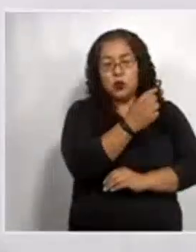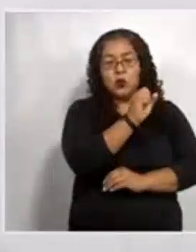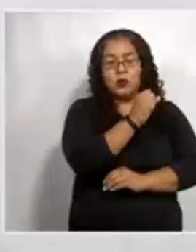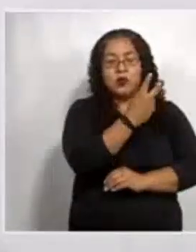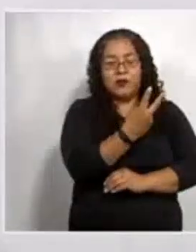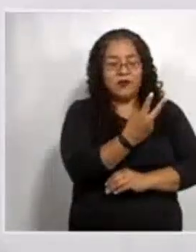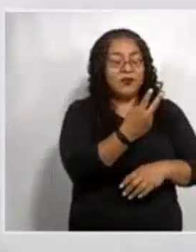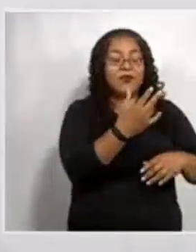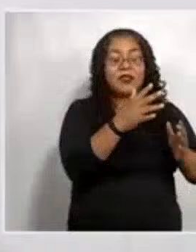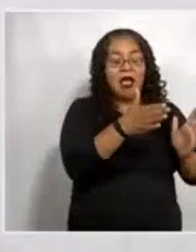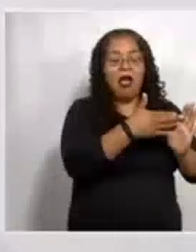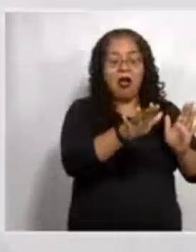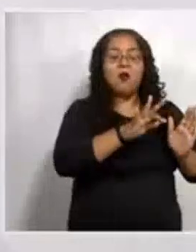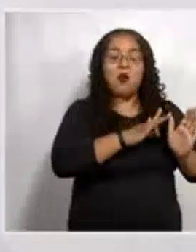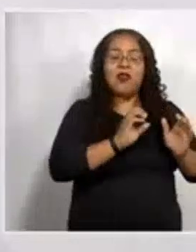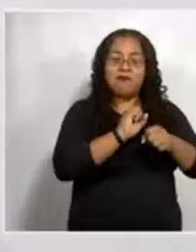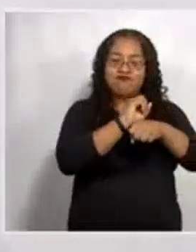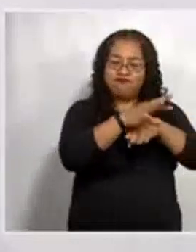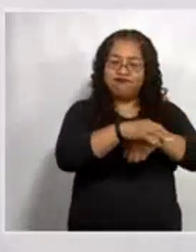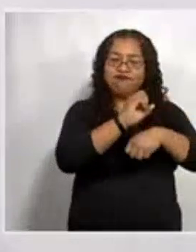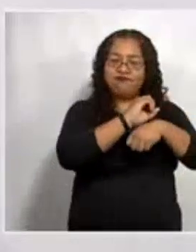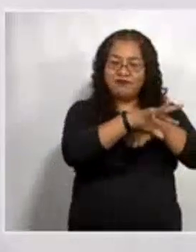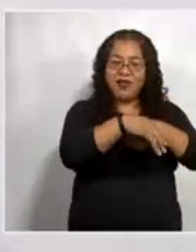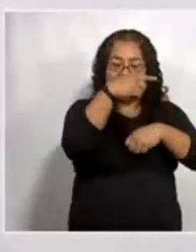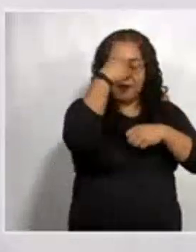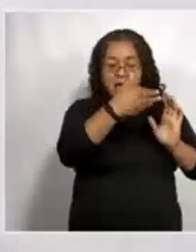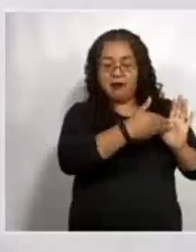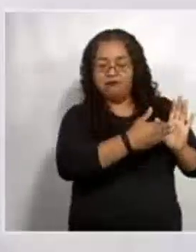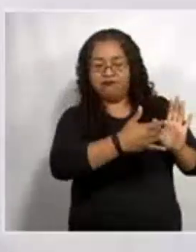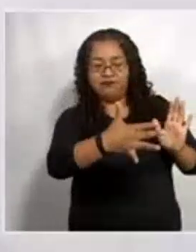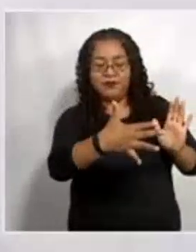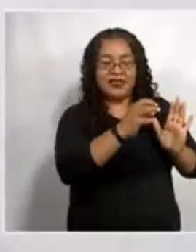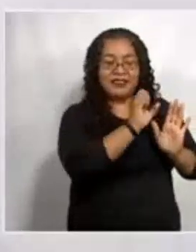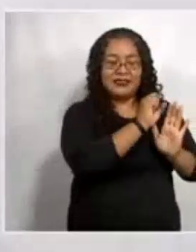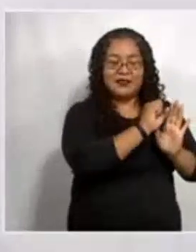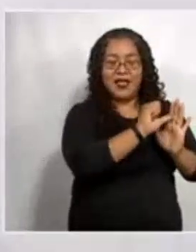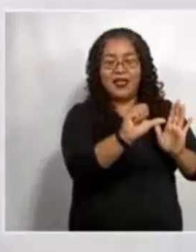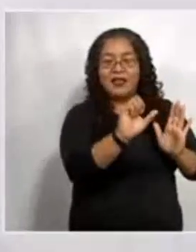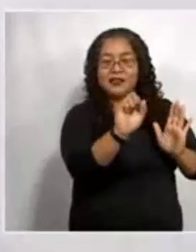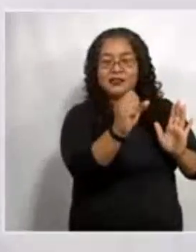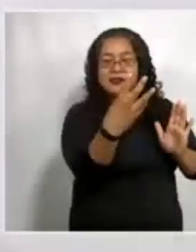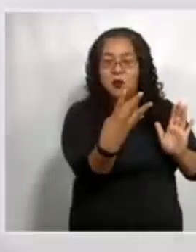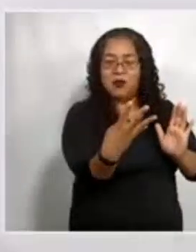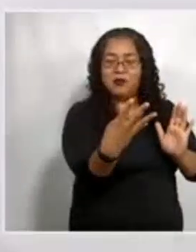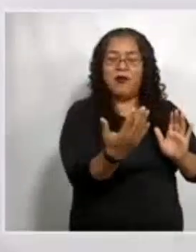que al final del año podamos garantizar que todas las mujeres, como me comprometí de 60,